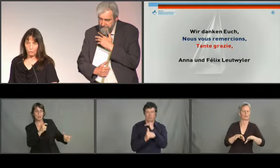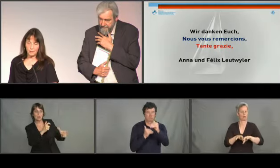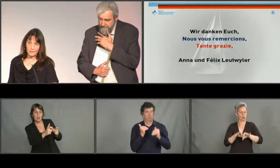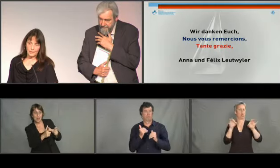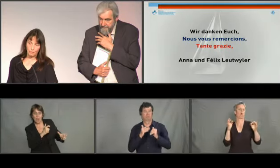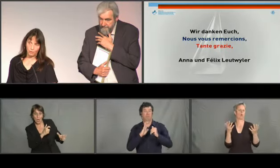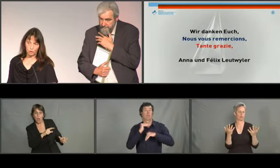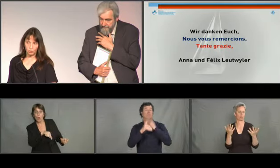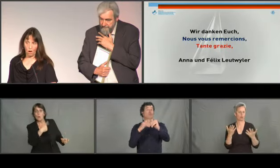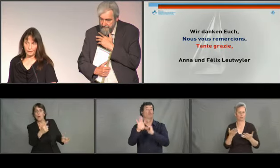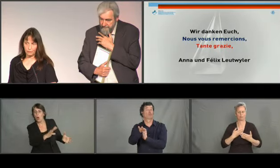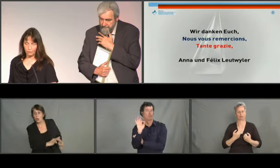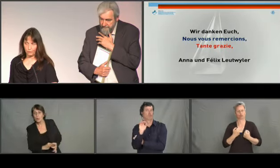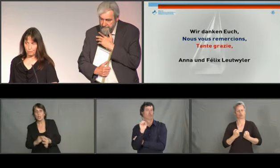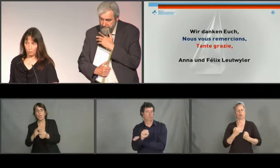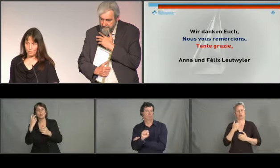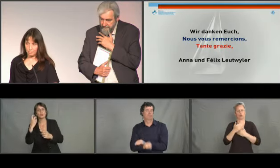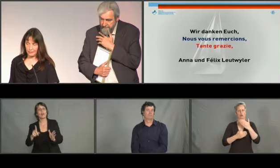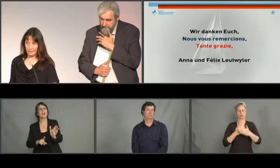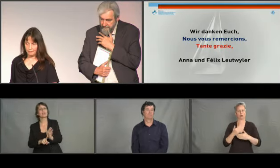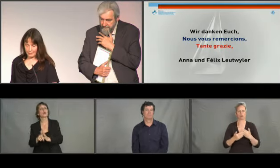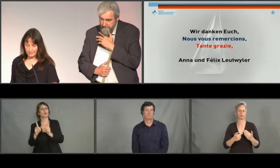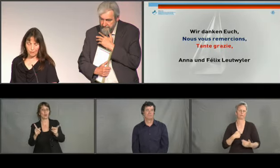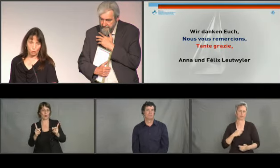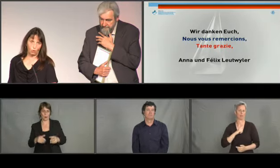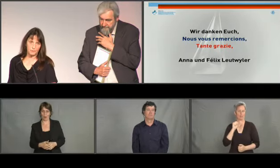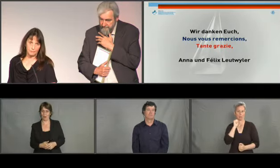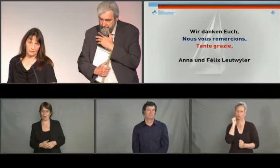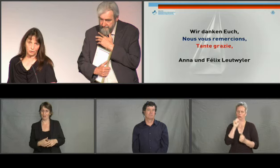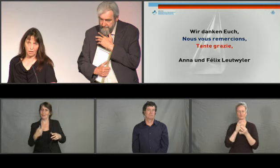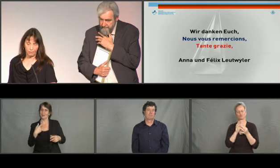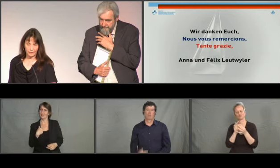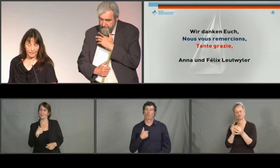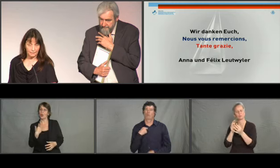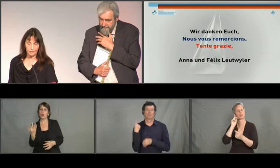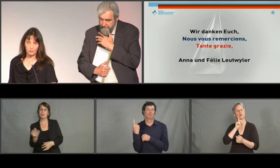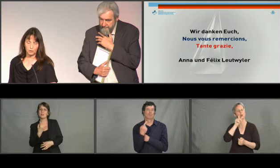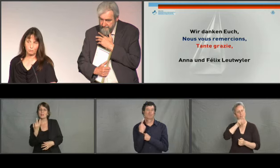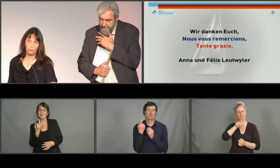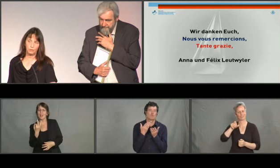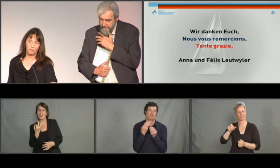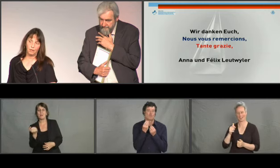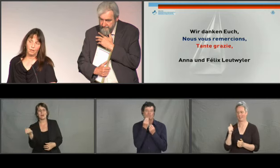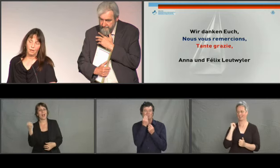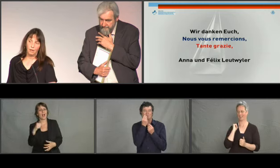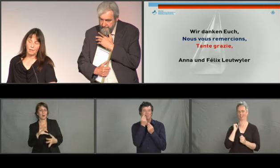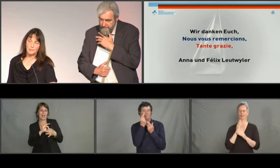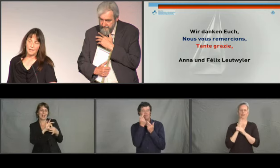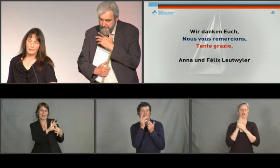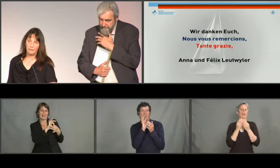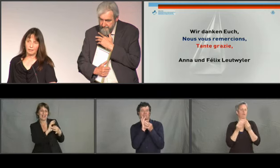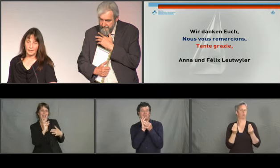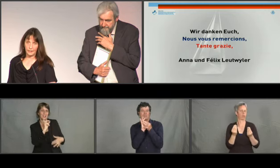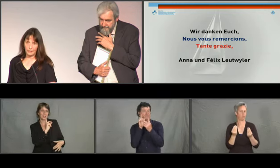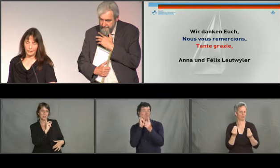Und dass ich immer noch stark verbunden bin mit gehörlosen Menschen habe ich gestern gespürt,